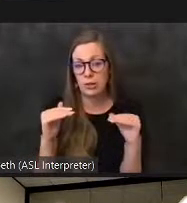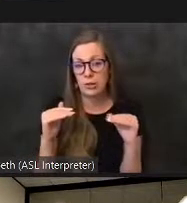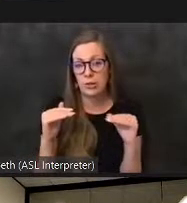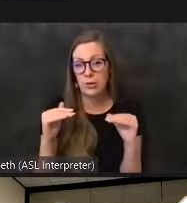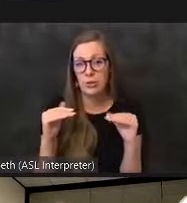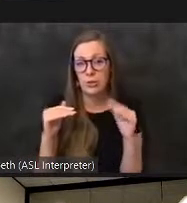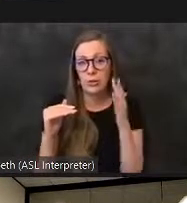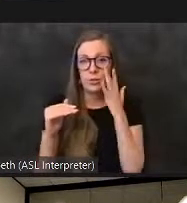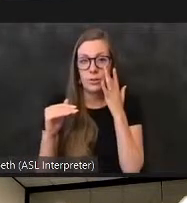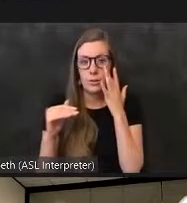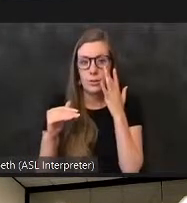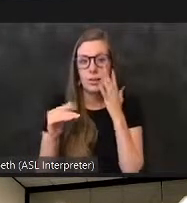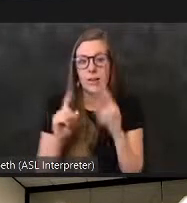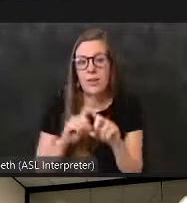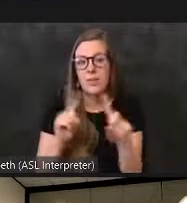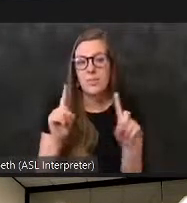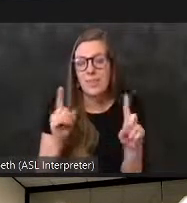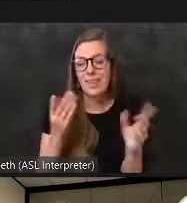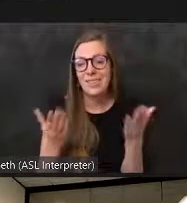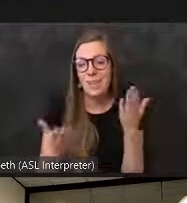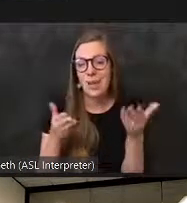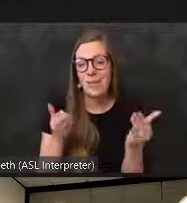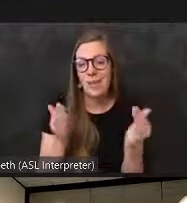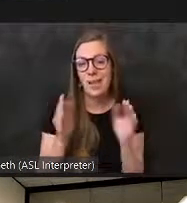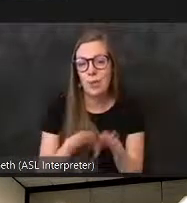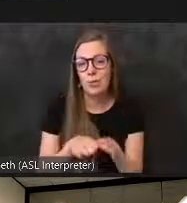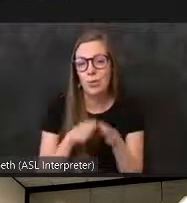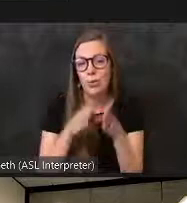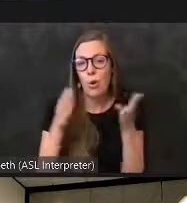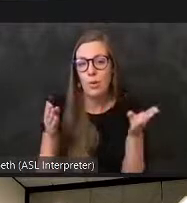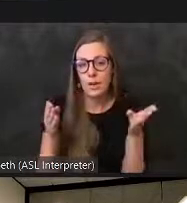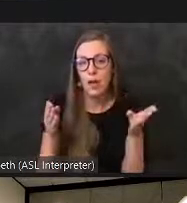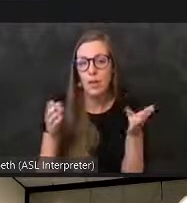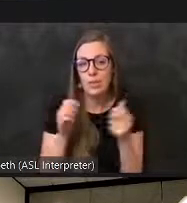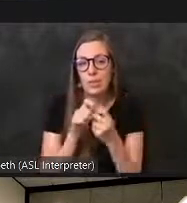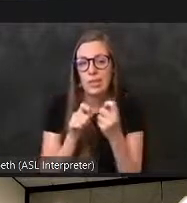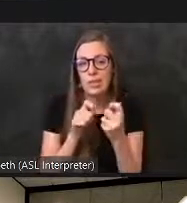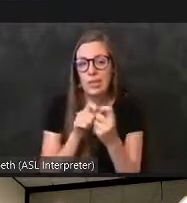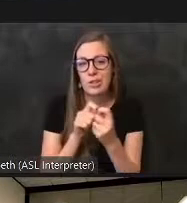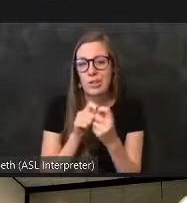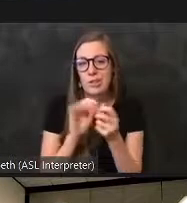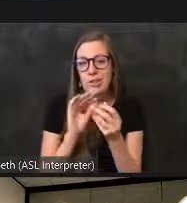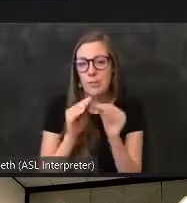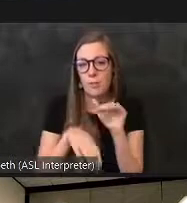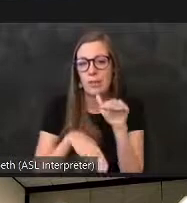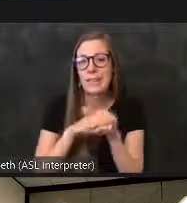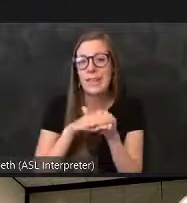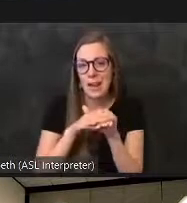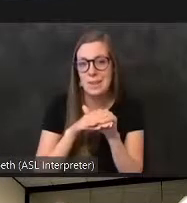albercas internas están restringidas en el nivel rojo, pues se les previene de aperturar con cierta capacidad o límite.